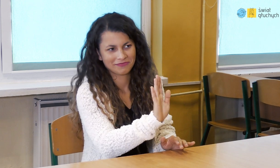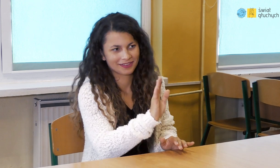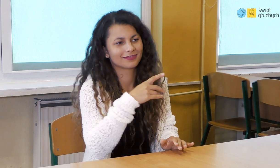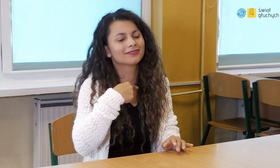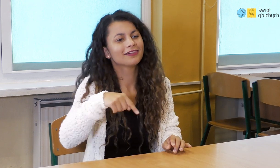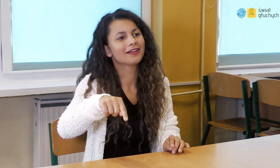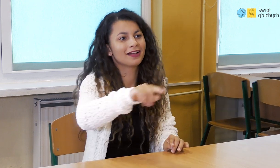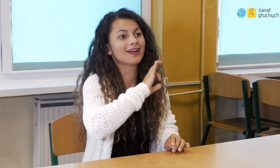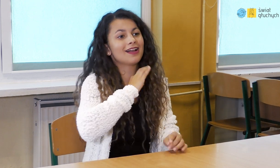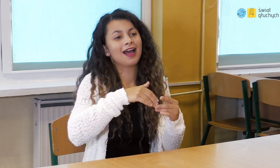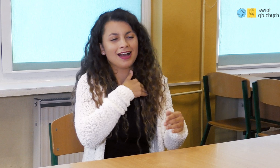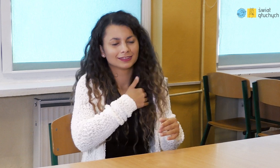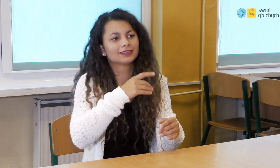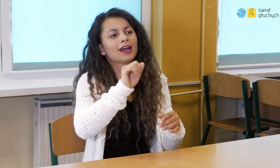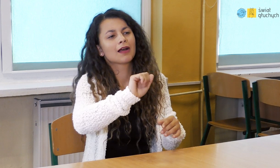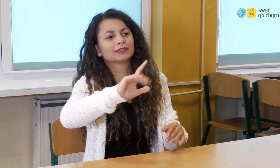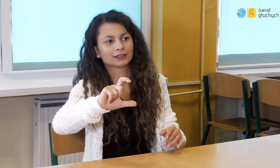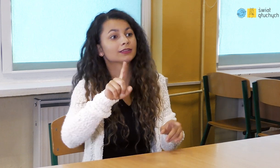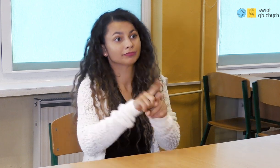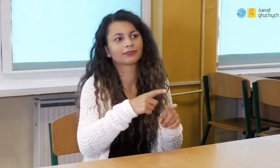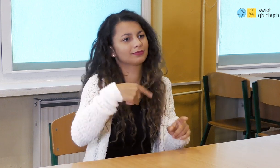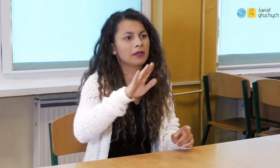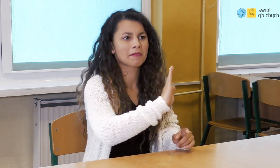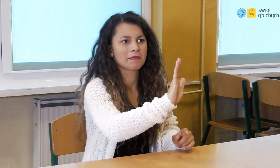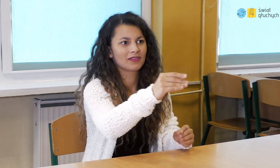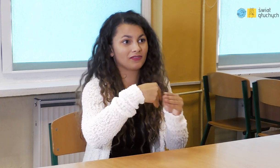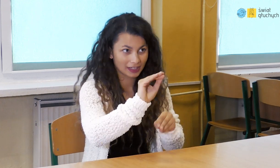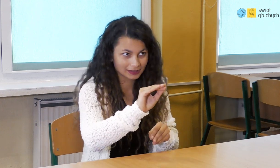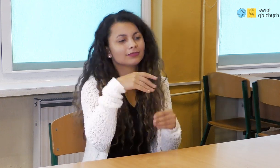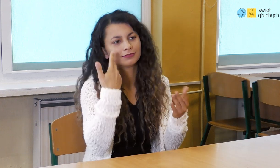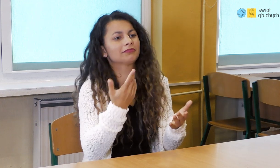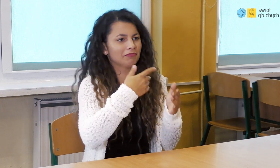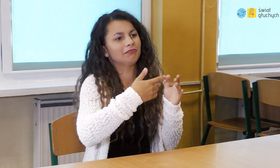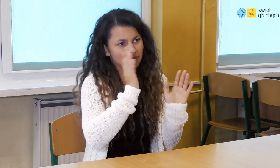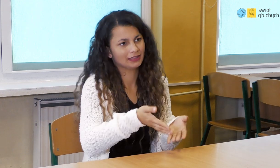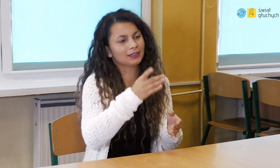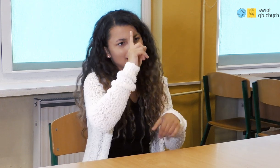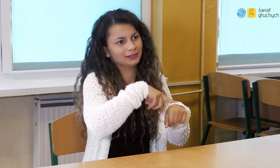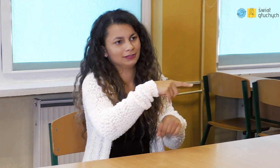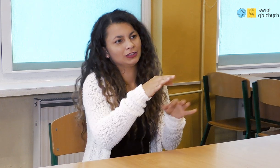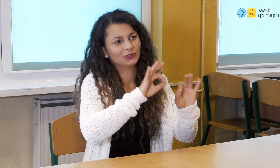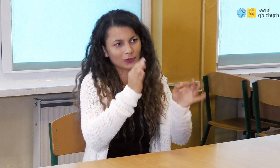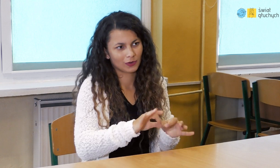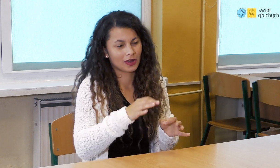Były klasy A, B, C większość z klasy B była za przedmiotem historii sztuki.